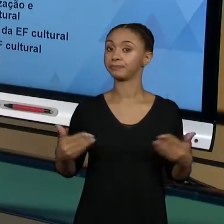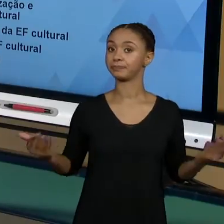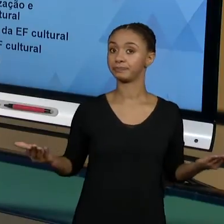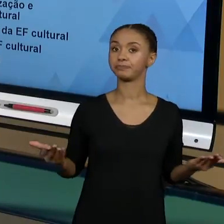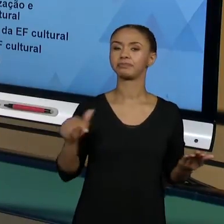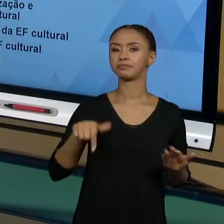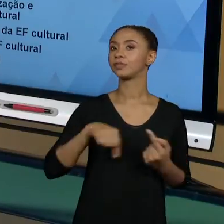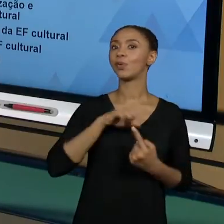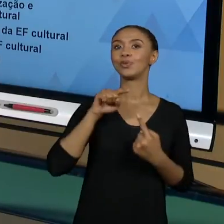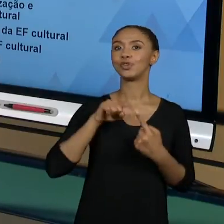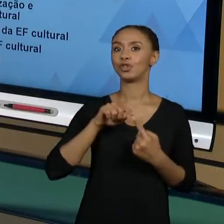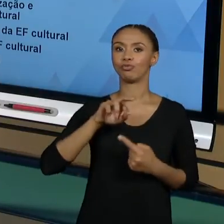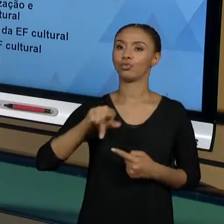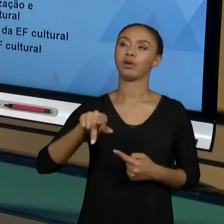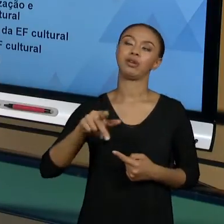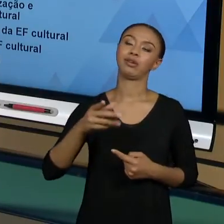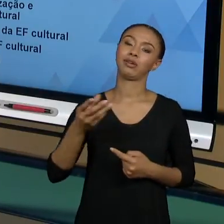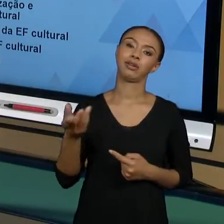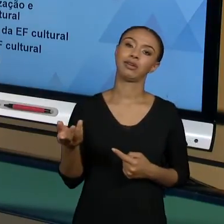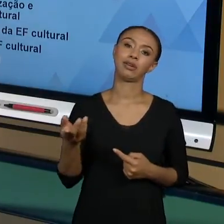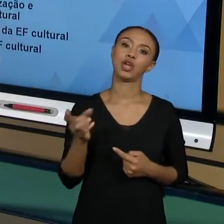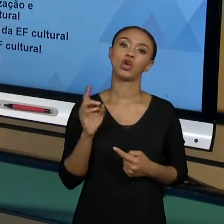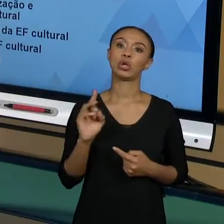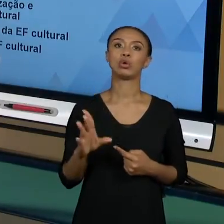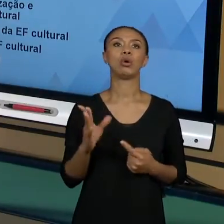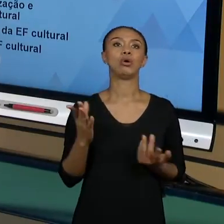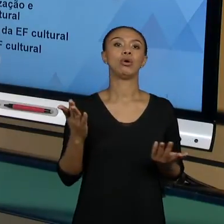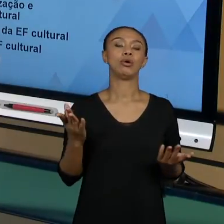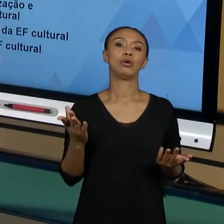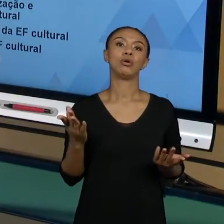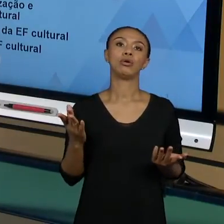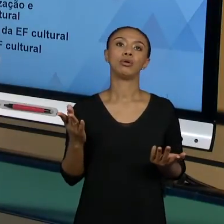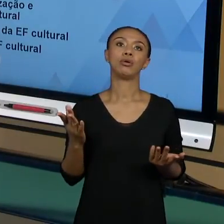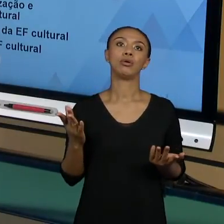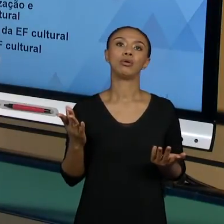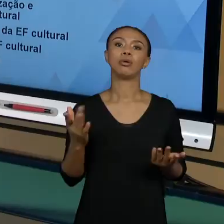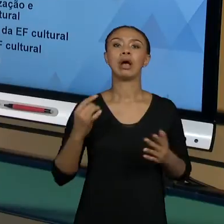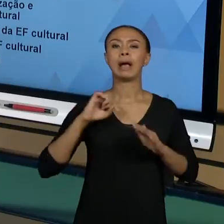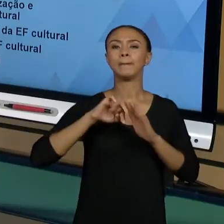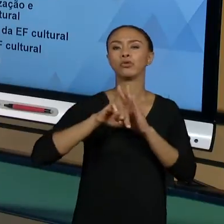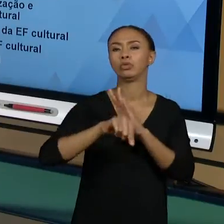EXPOSIÇÃO APROFUNDADA DOS CAMPOS DE INSPIRAÇÃO,